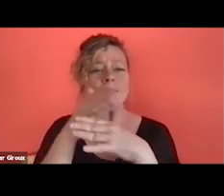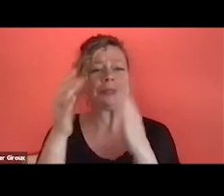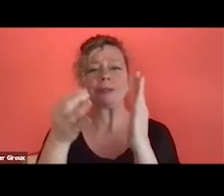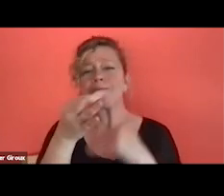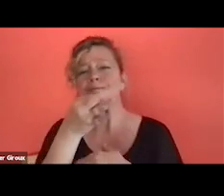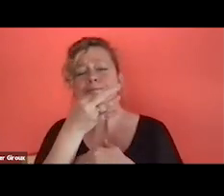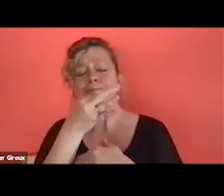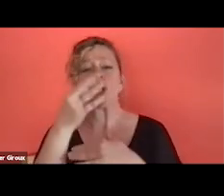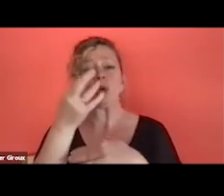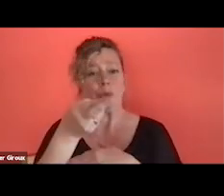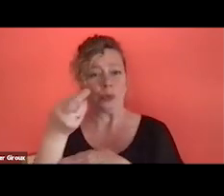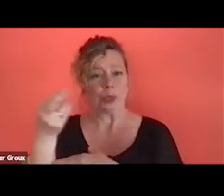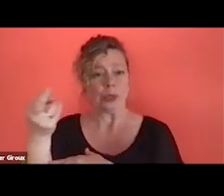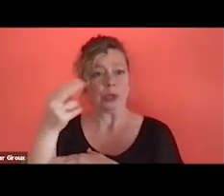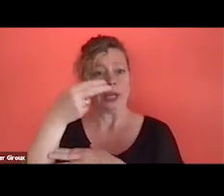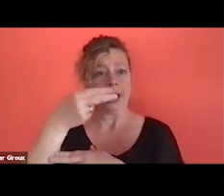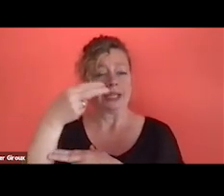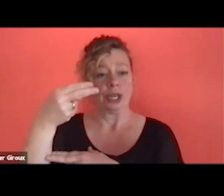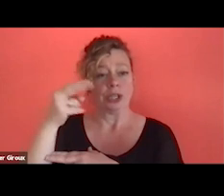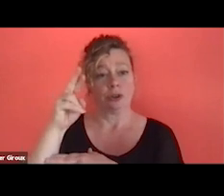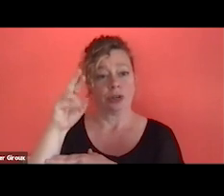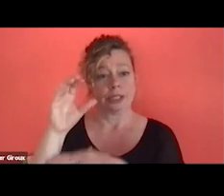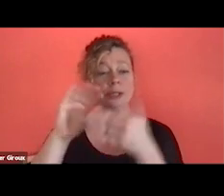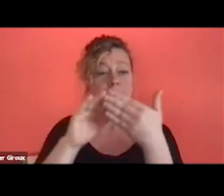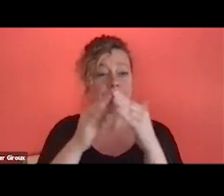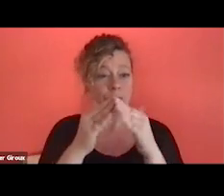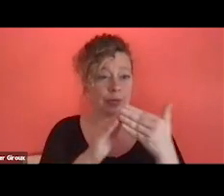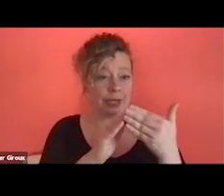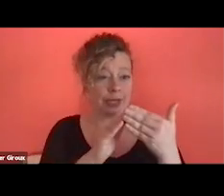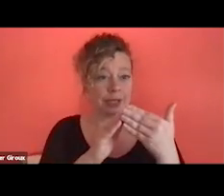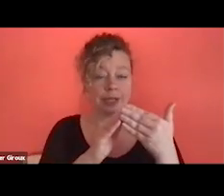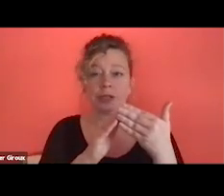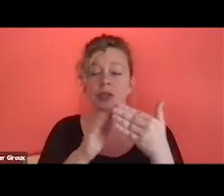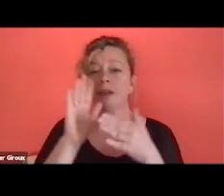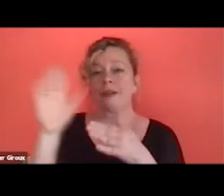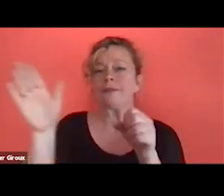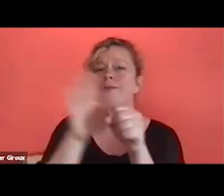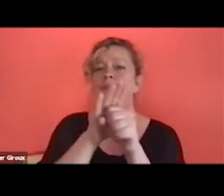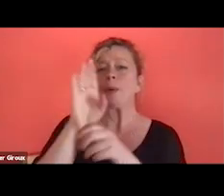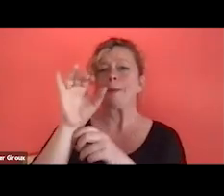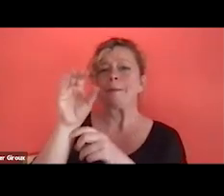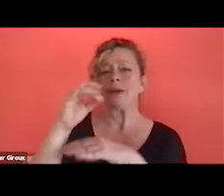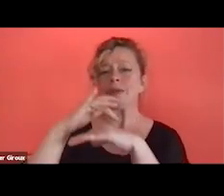y recursos con la comunidad de HHRC. Sus biografías completas están disponibles en el sitio web,